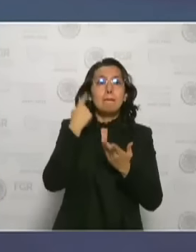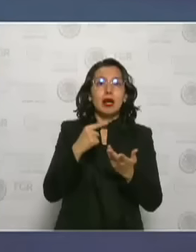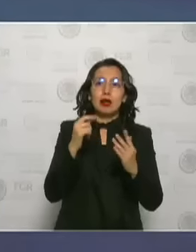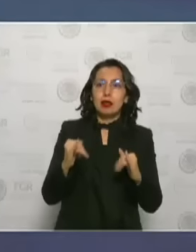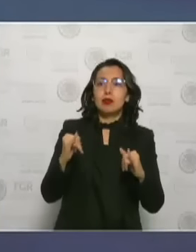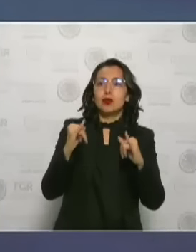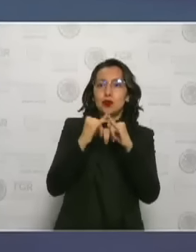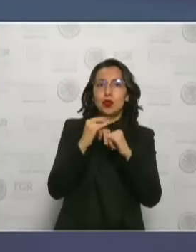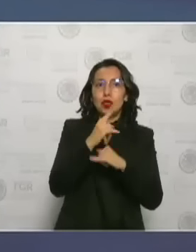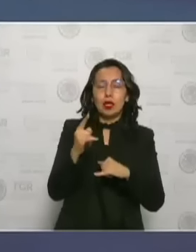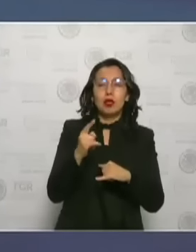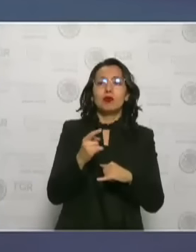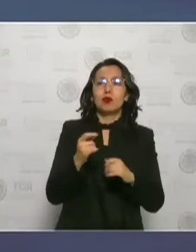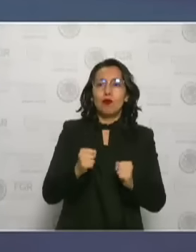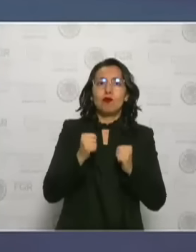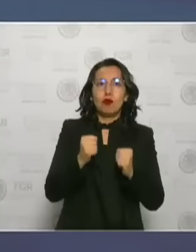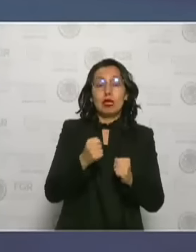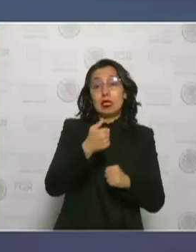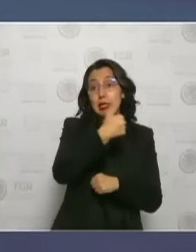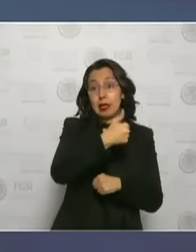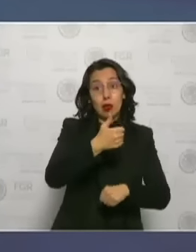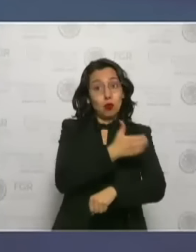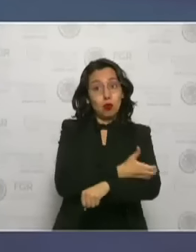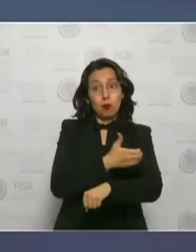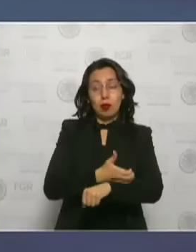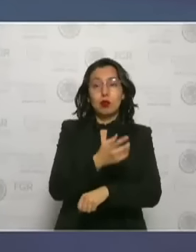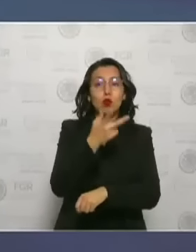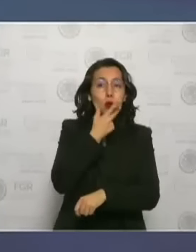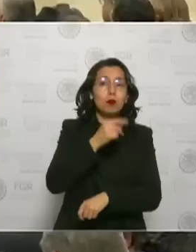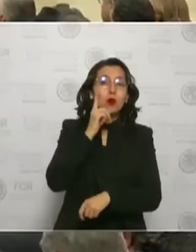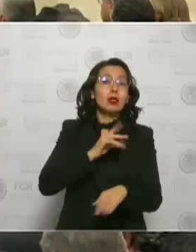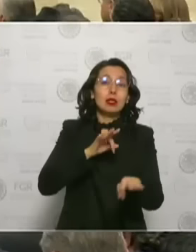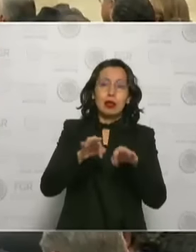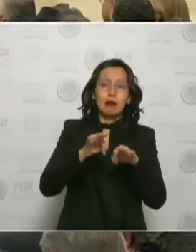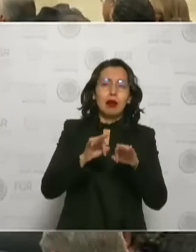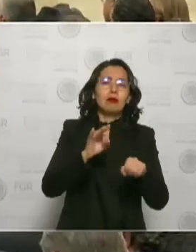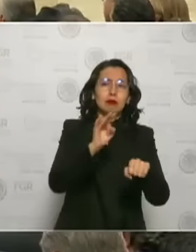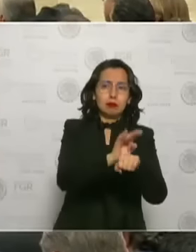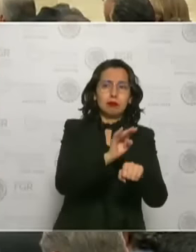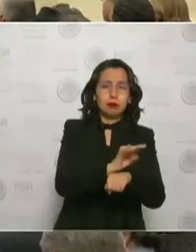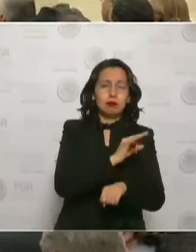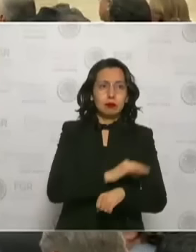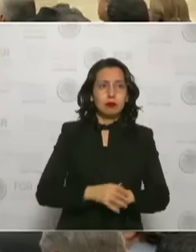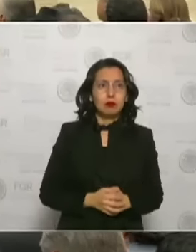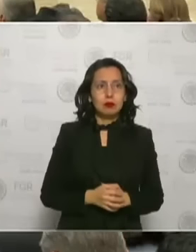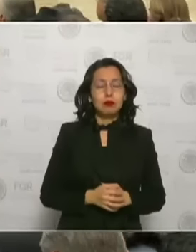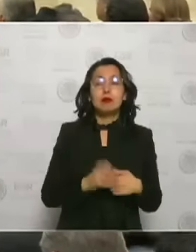laboral a cada uno de nuestras compañeras y compañeros. Es permitir el desarrollo de una